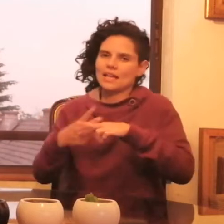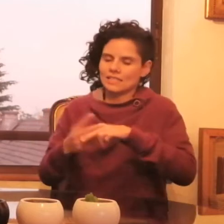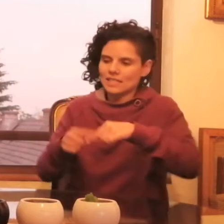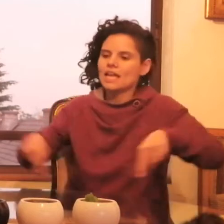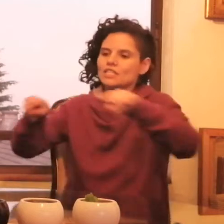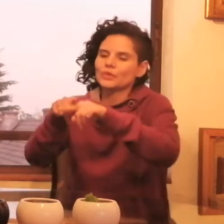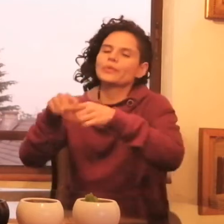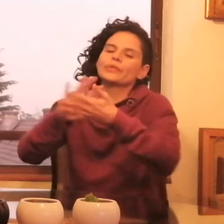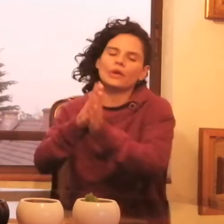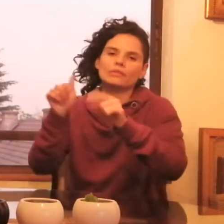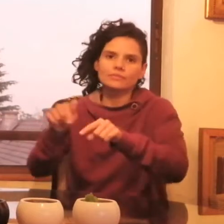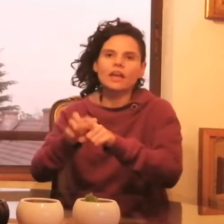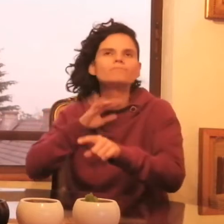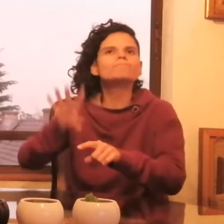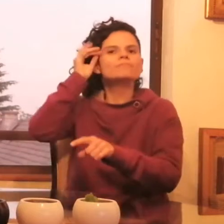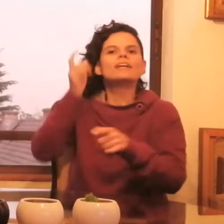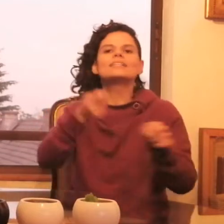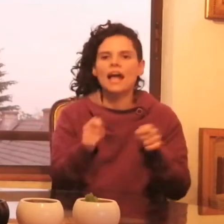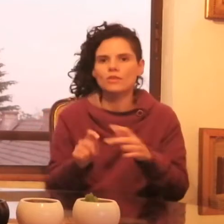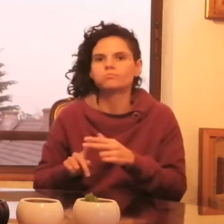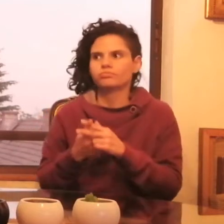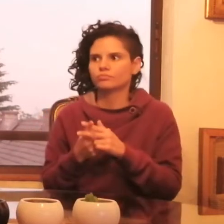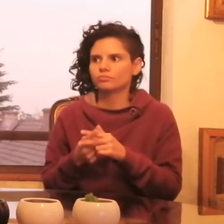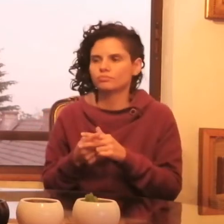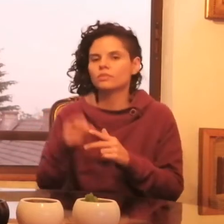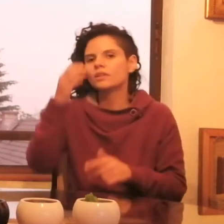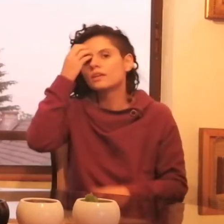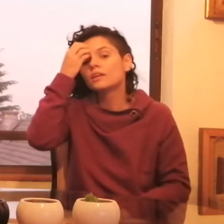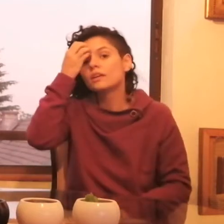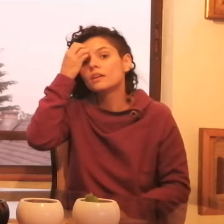decidimos hacer la radio de música chilena, - con el fin de dar un espacio a la música que